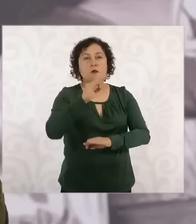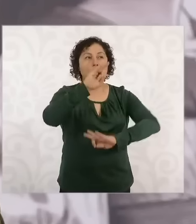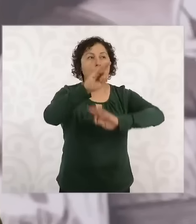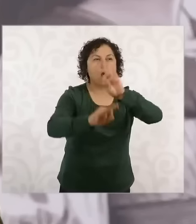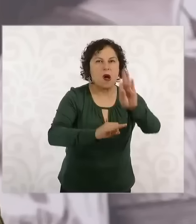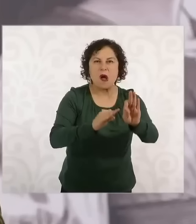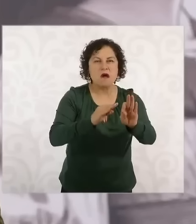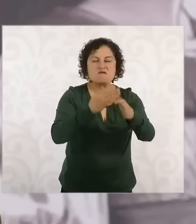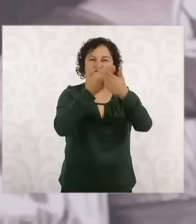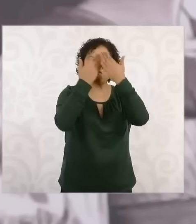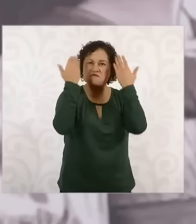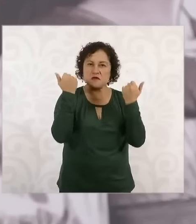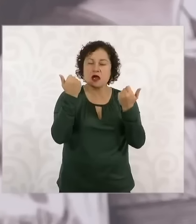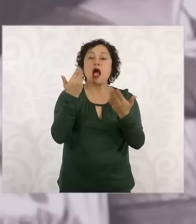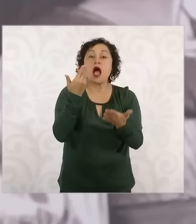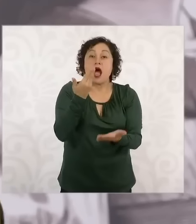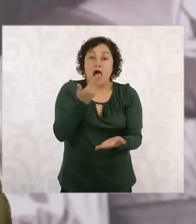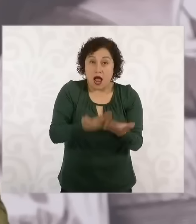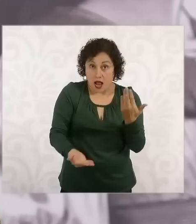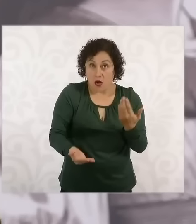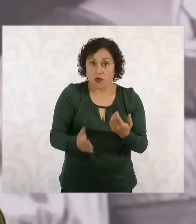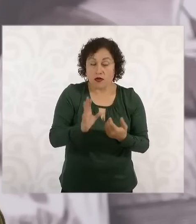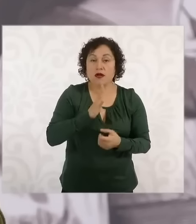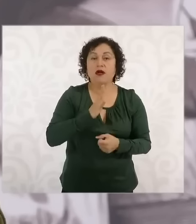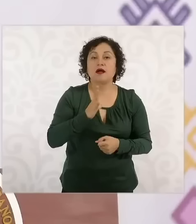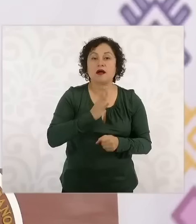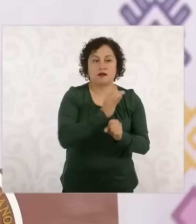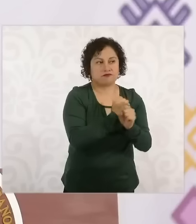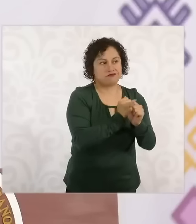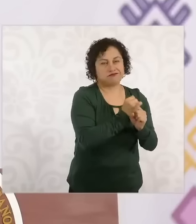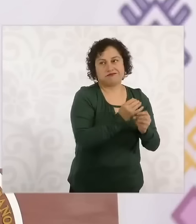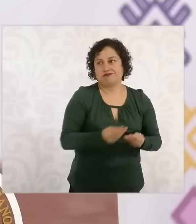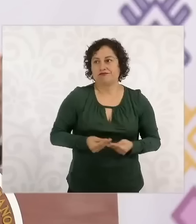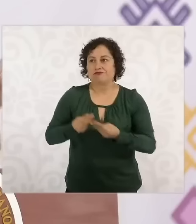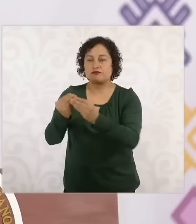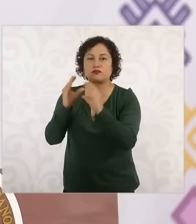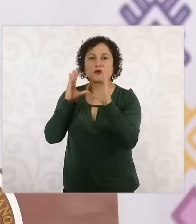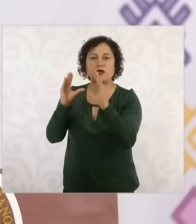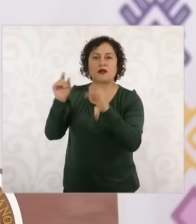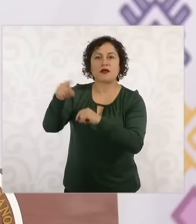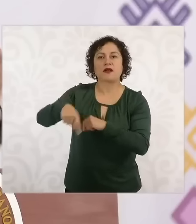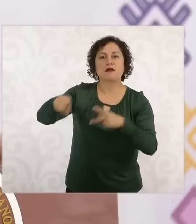muy estudiado cómo va a mejorar siempre la calidad de la atención. Una persona que lleva años con